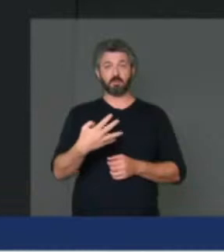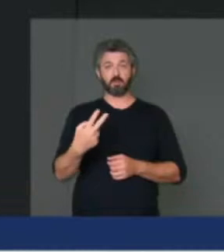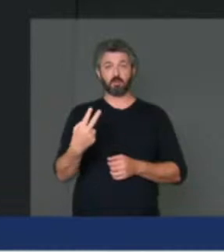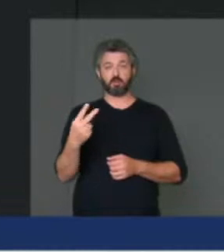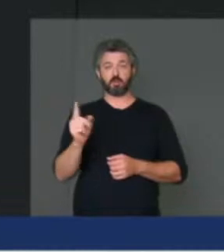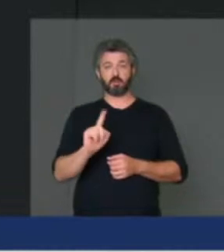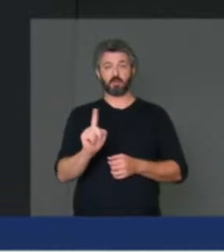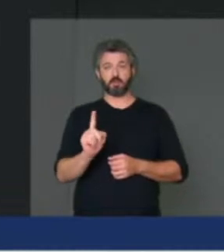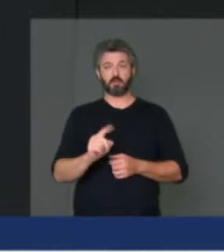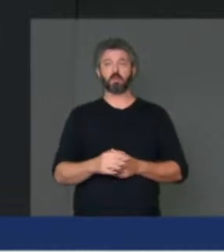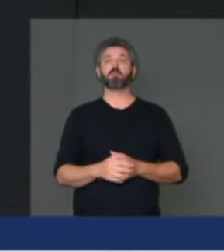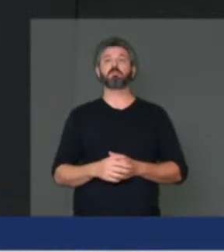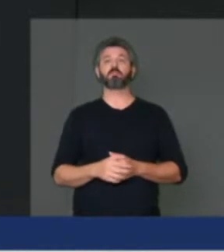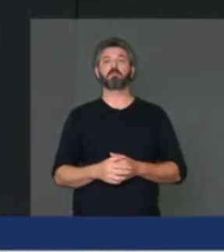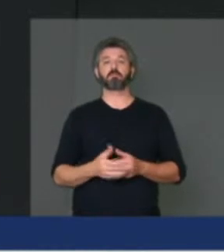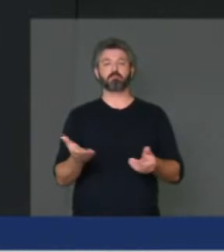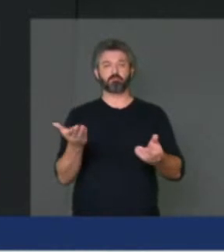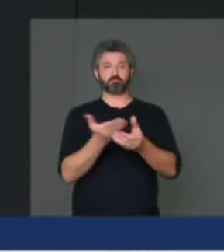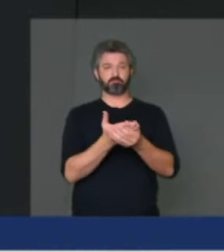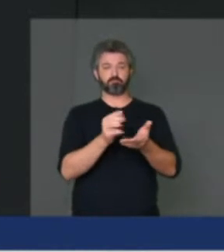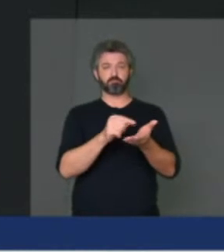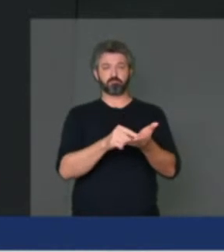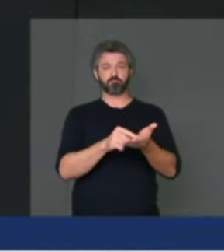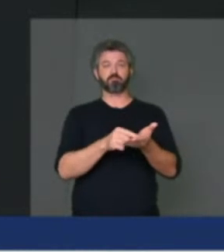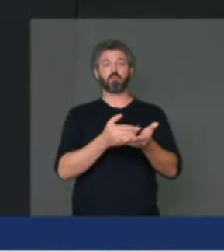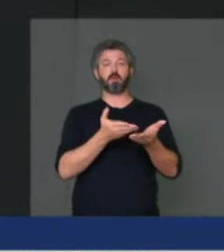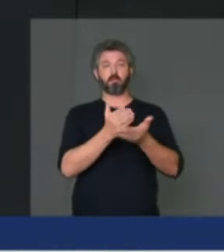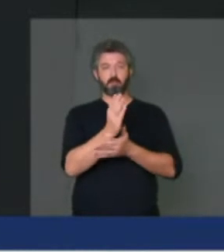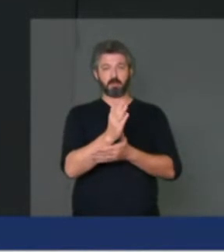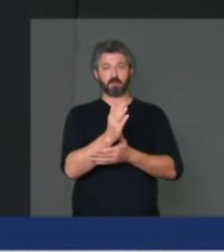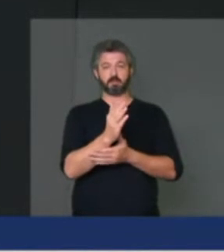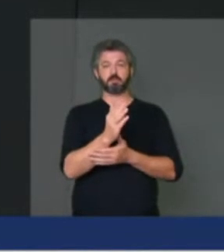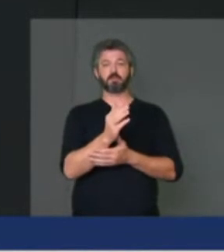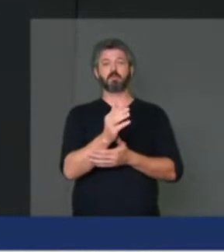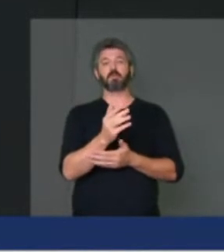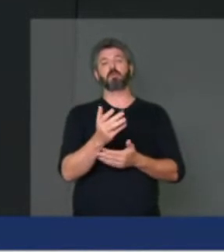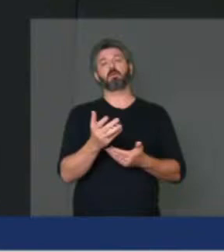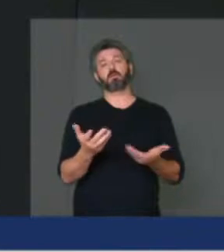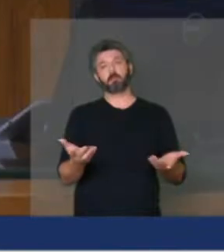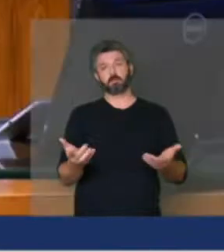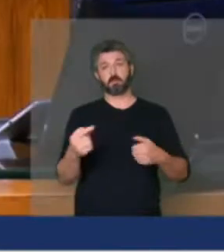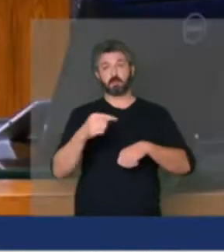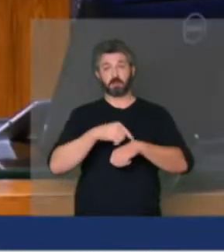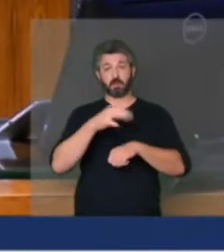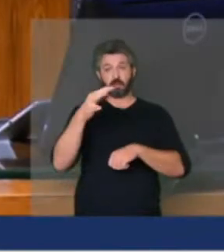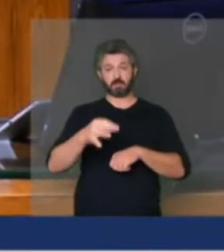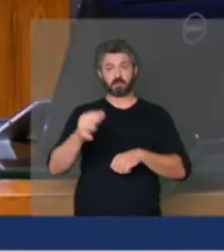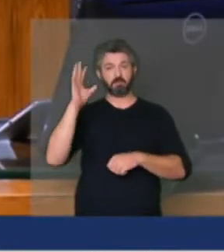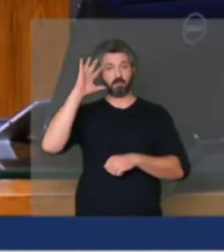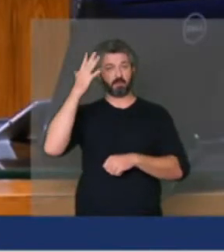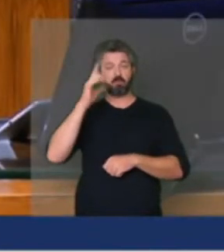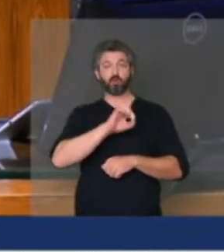REQUERIMENTO APROVADO. PRESIDENTE... NO MOMENTO OPORTUNO DEFINIRÁA DATA DA CONVOCAÇÃO. [DEPUTADO]: PRESIDENTE SÓ PARA AGRADECER AOS LÍDERES DE TODOS OS PARTIDOS QUE... QUE ORIENTARAM